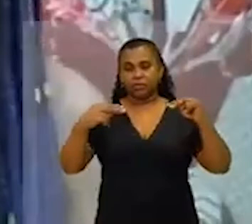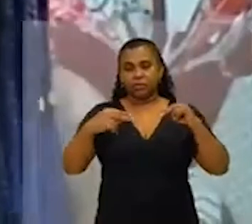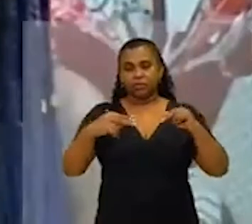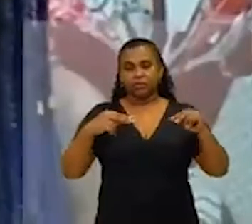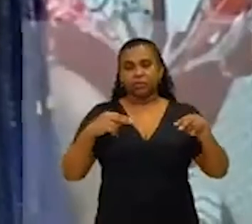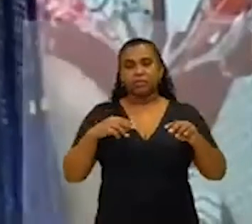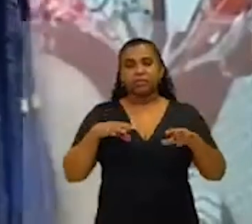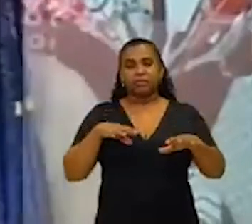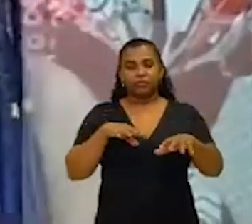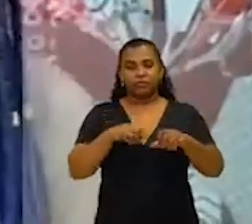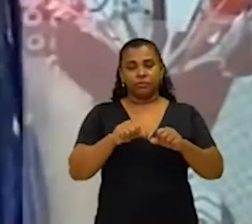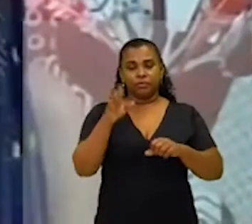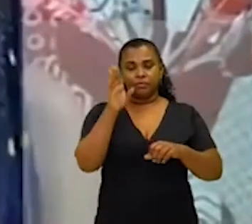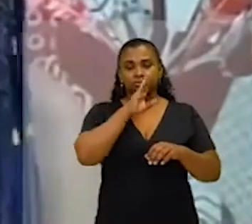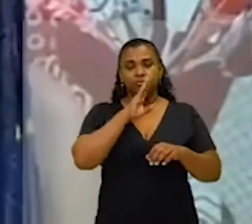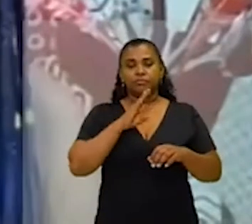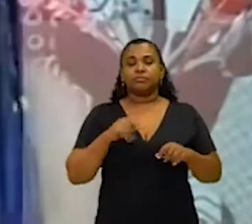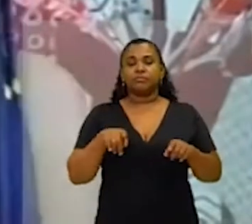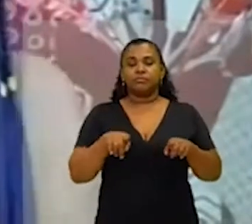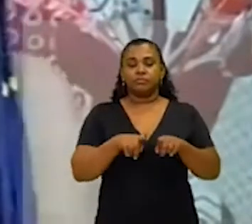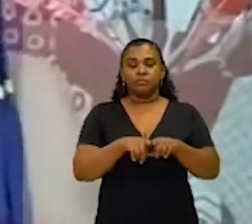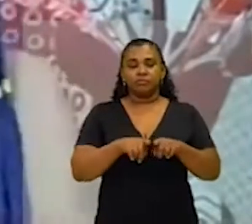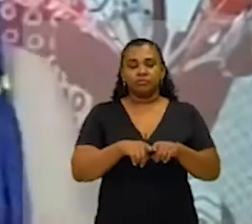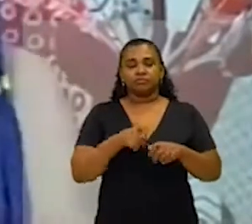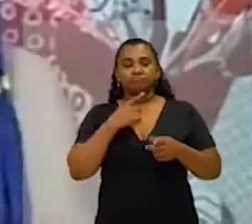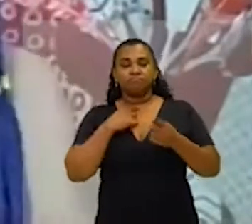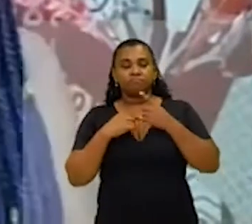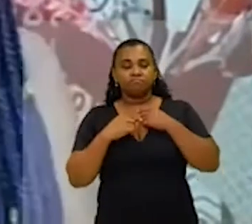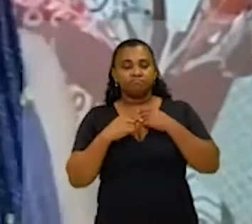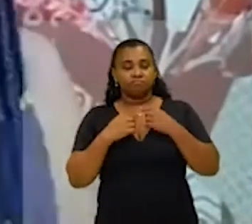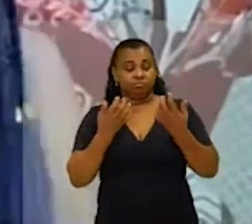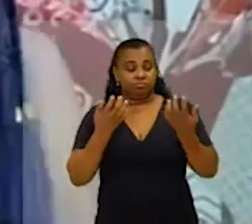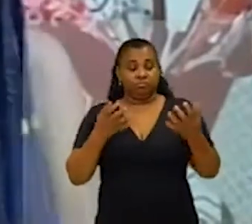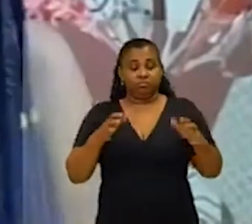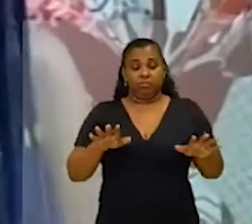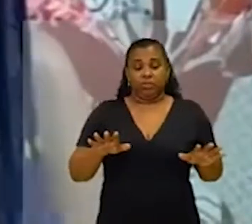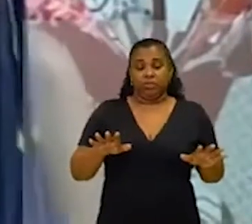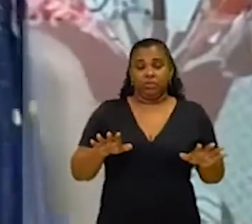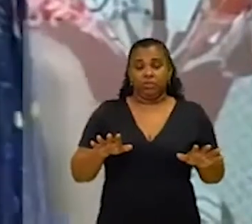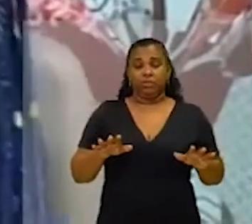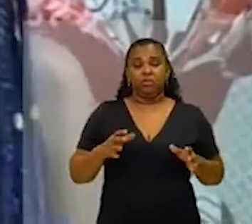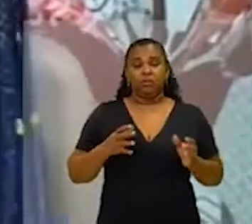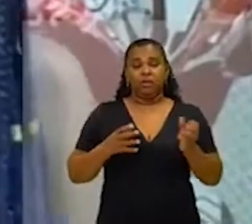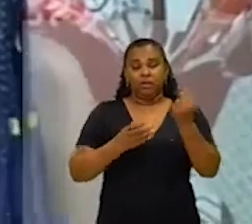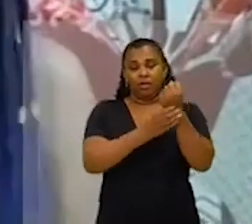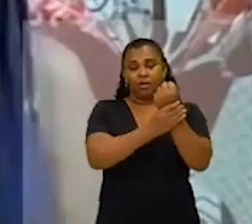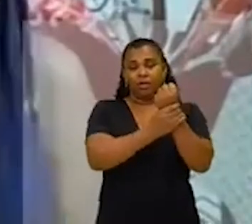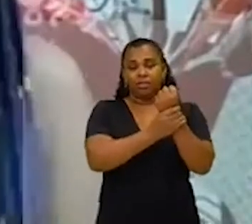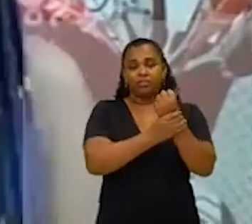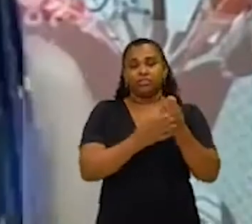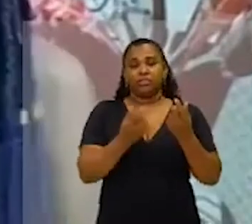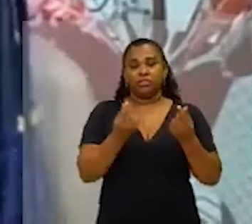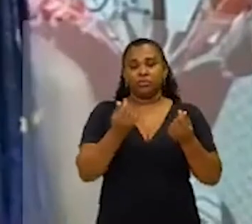do nosso país e querendo ou não garantir uma diminuição de gastos dos recursos Porque nós não